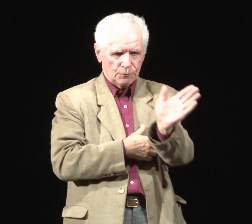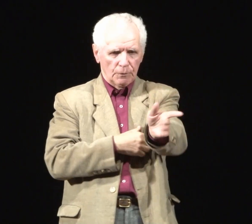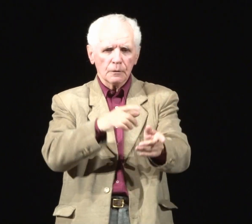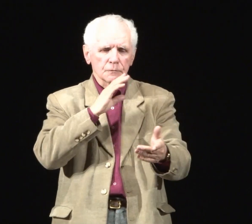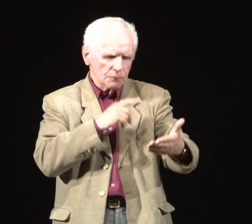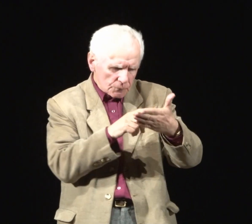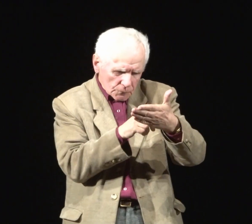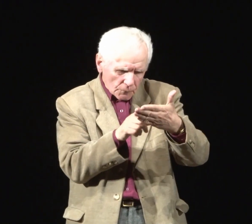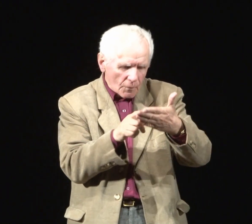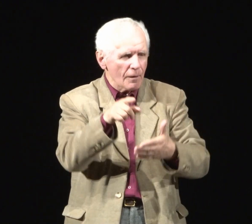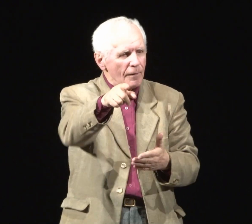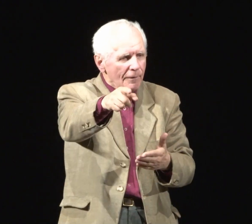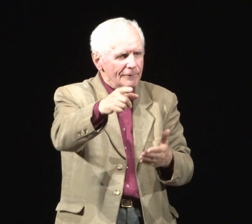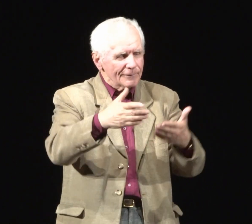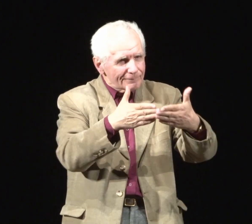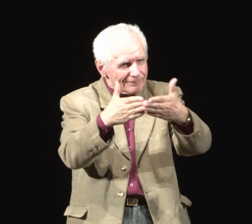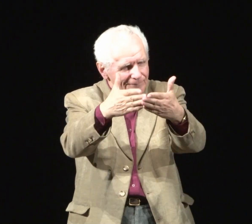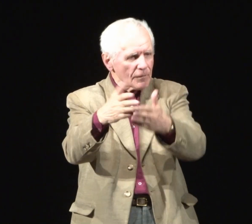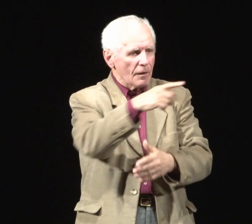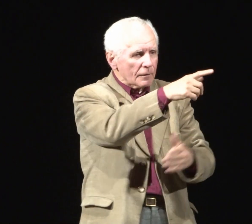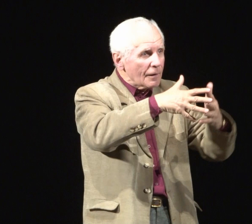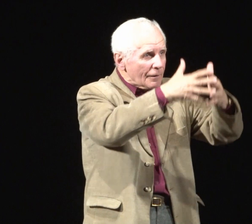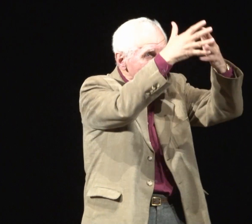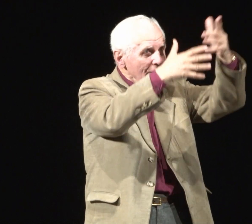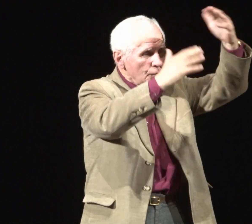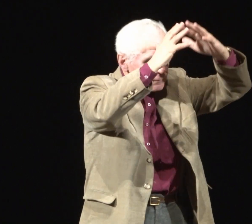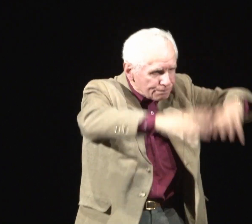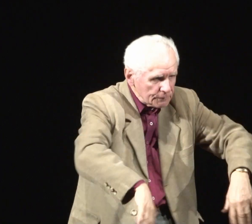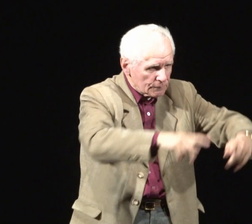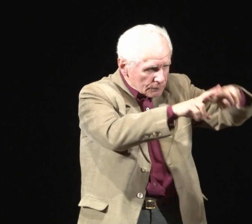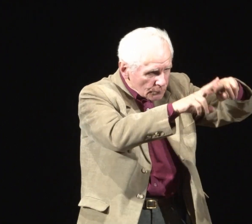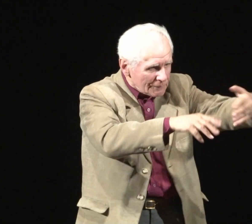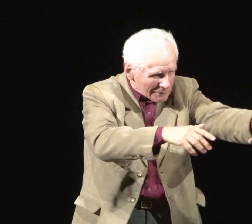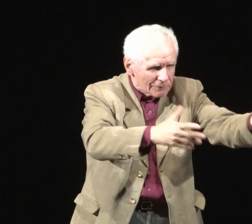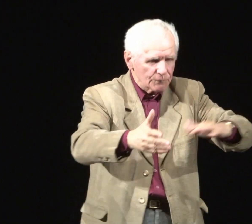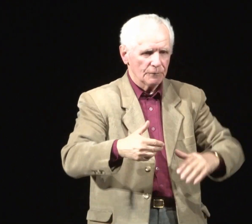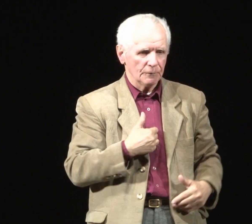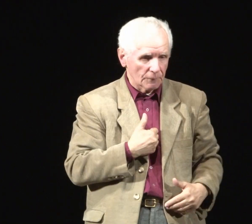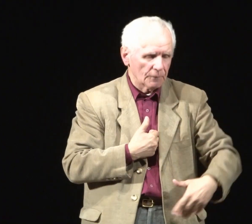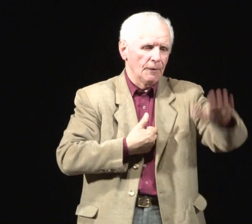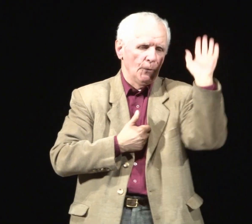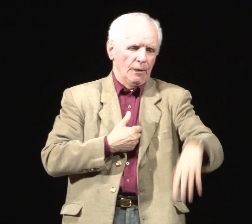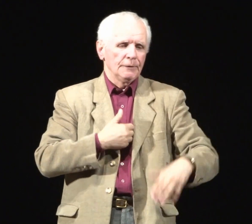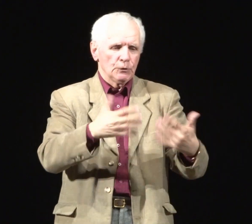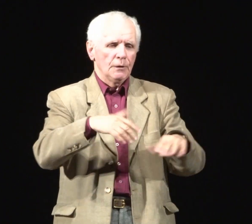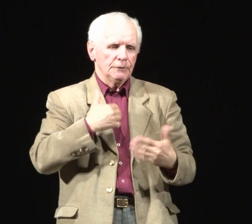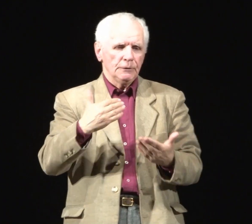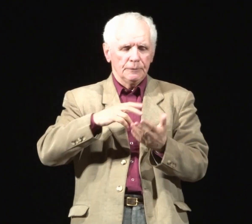Девушка - ну, это судно, а ты хочешь быть архитектором, а вдруг здание обрашиться, а ты попадешь в тюрьму Я говорю: Ладно, тогда я поеду в Москву на прием к Фурцевой